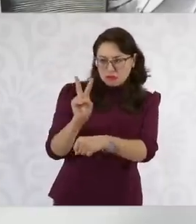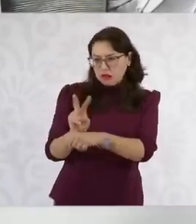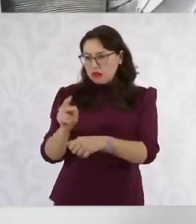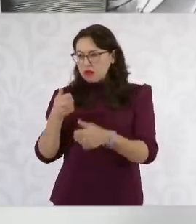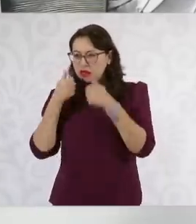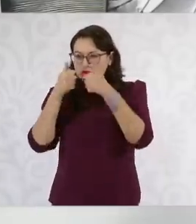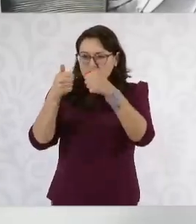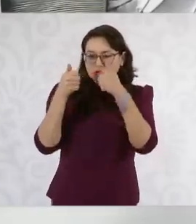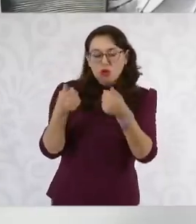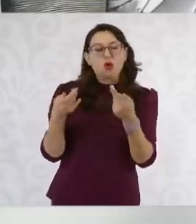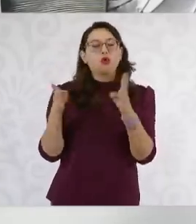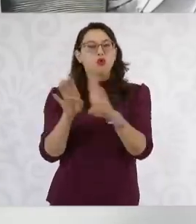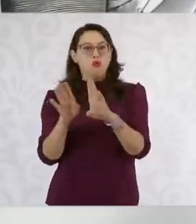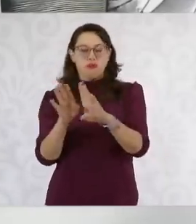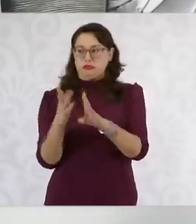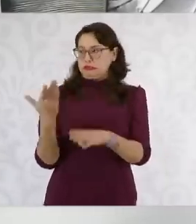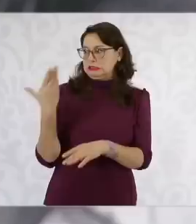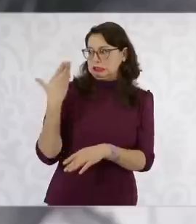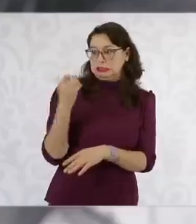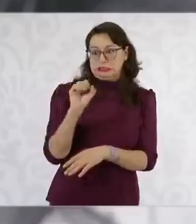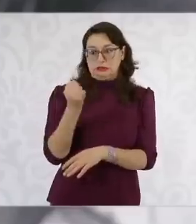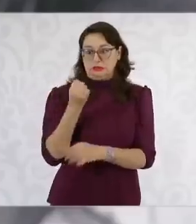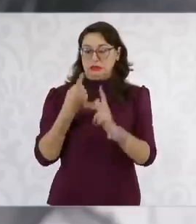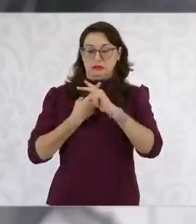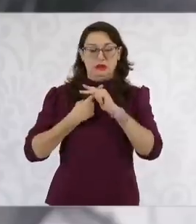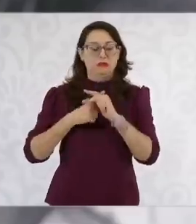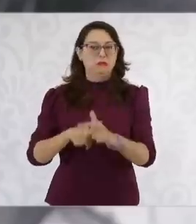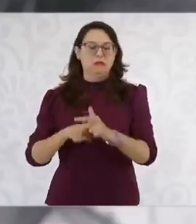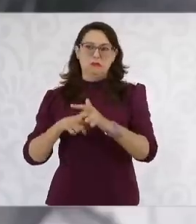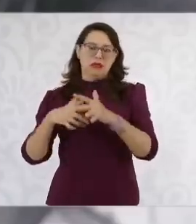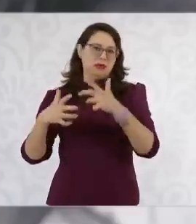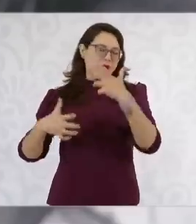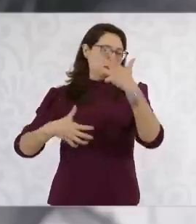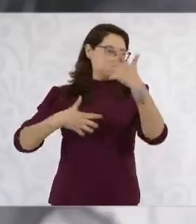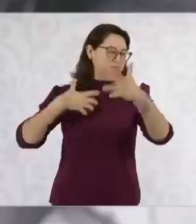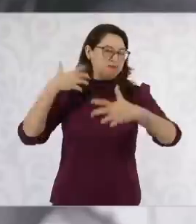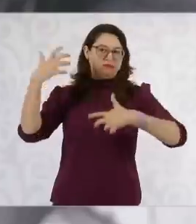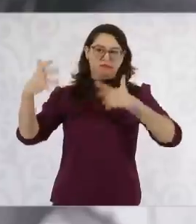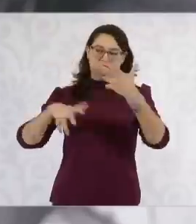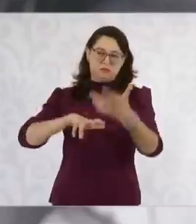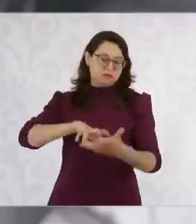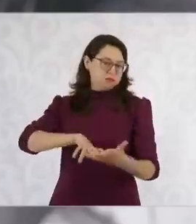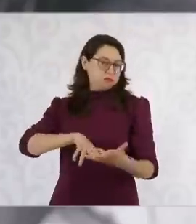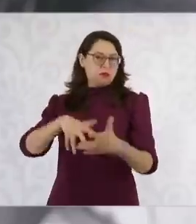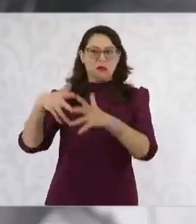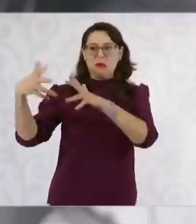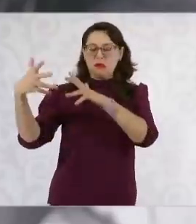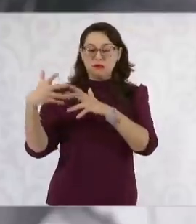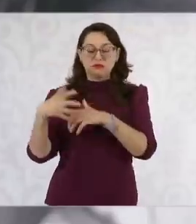de la escalada de septiembre cuando inició el incremento de homicidios se desplegaron equipos